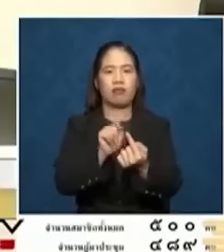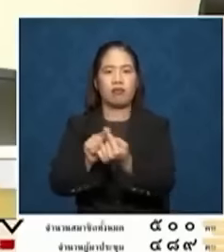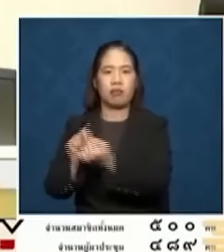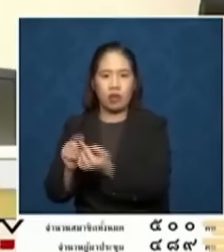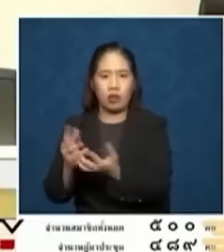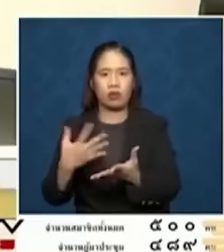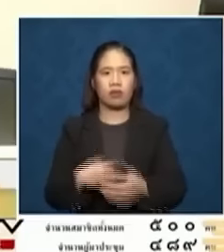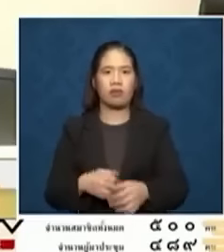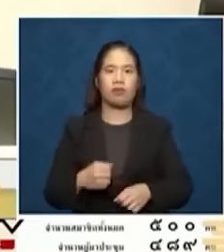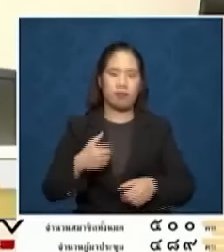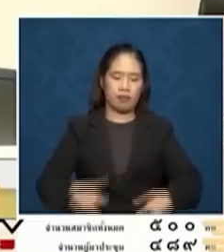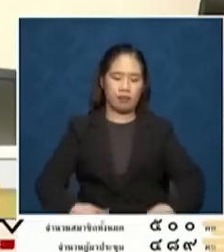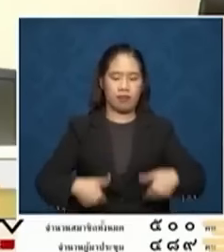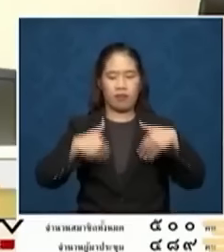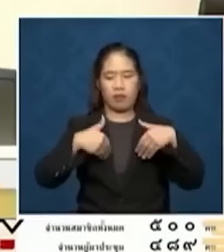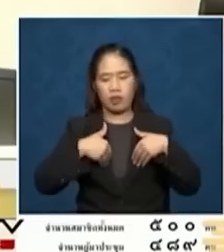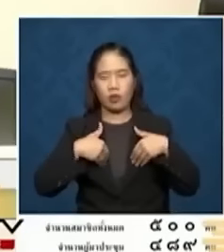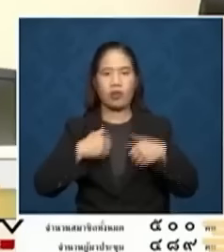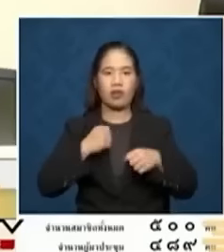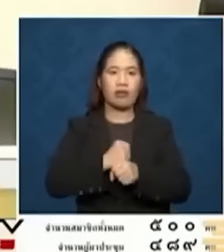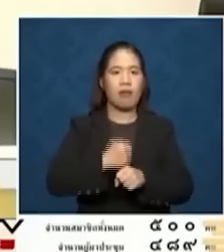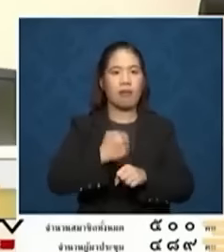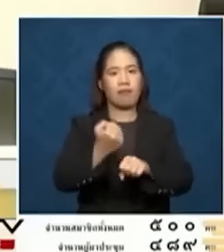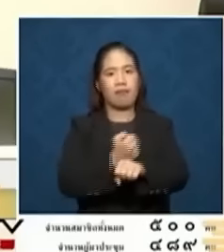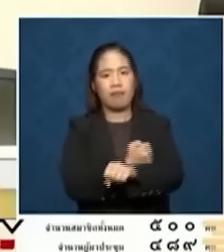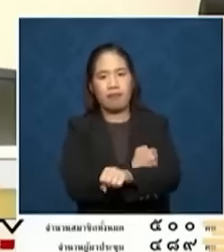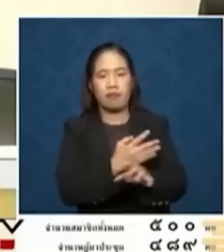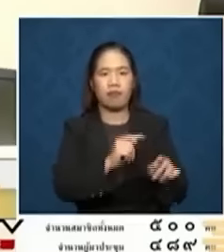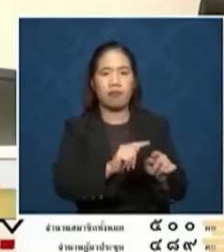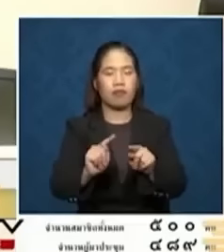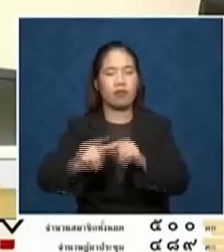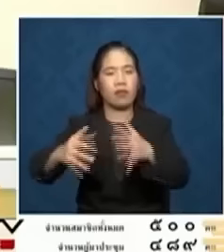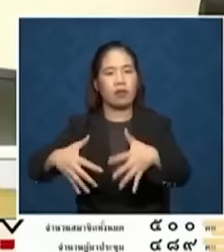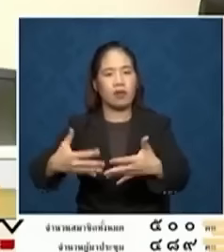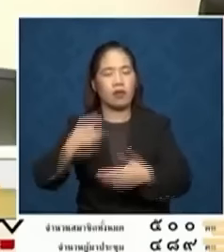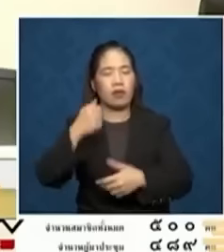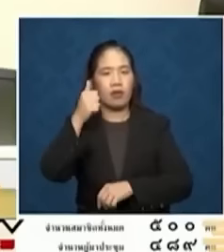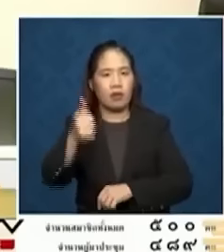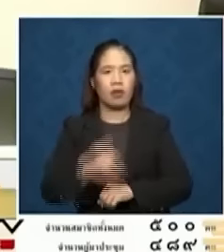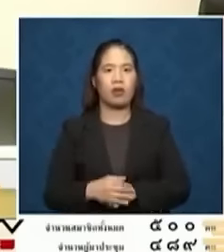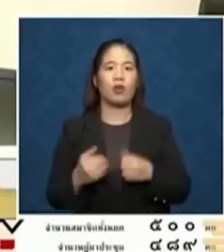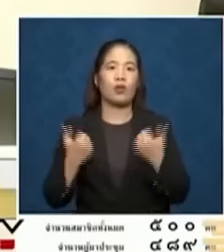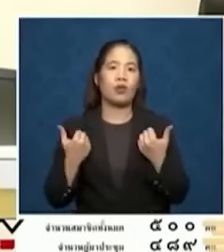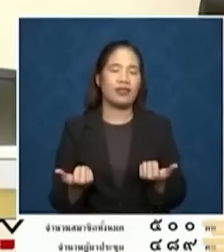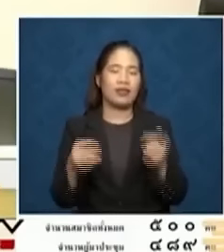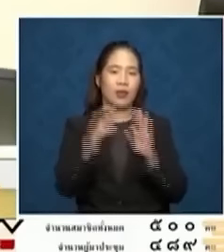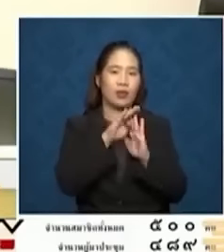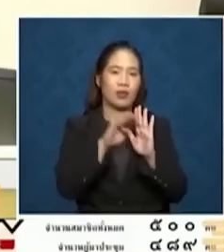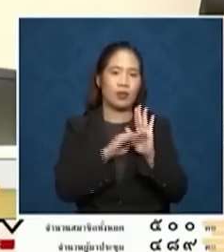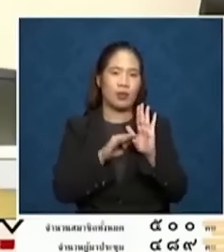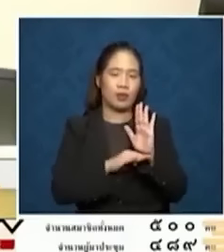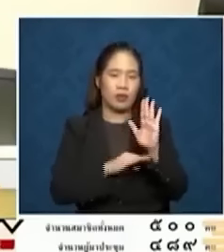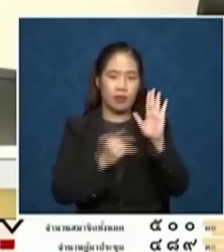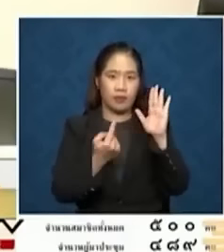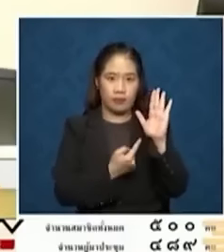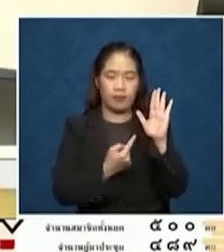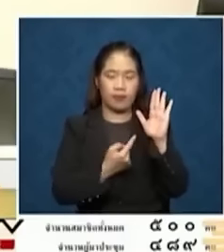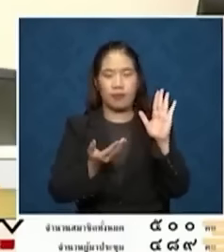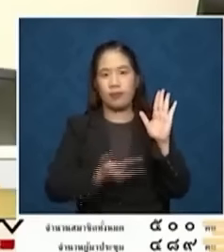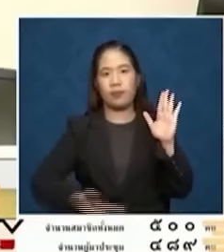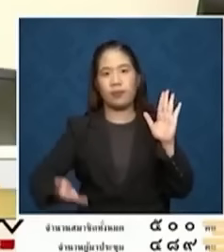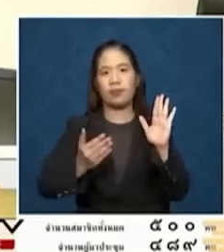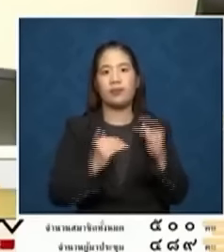สุภาพบุรุษนักบริหารเขาไม่ทำกันแบบนั้น โบราณบอกคนดีชอบแก้ไขคน[ __ ]ชอบแก้ตัวมัน